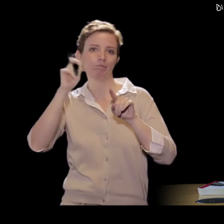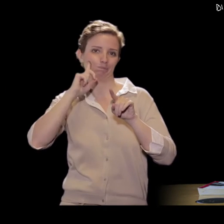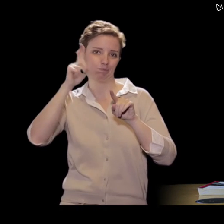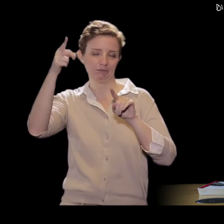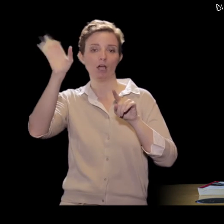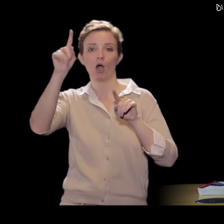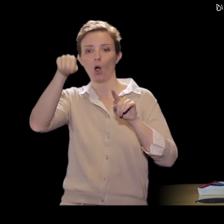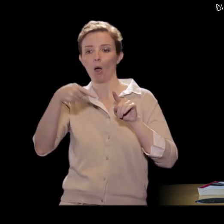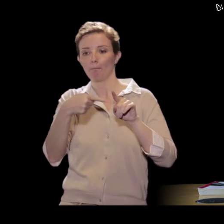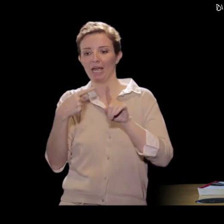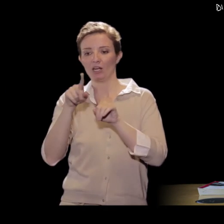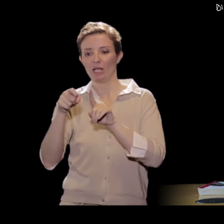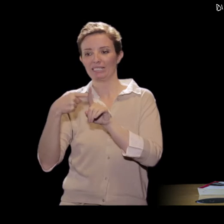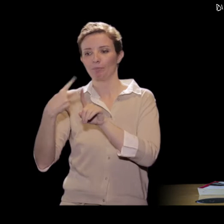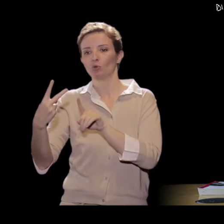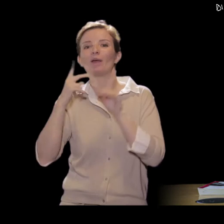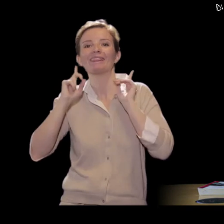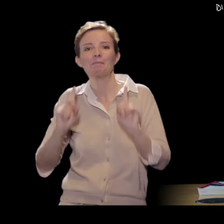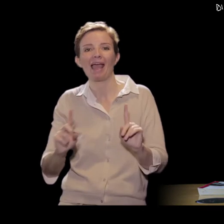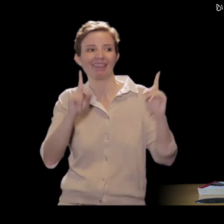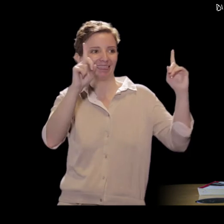a seconda del valore del segno del suo argomento.